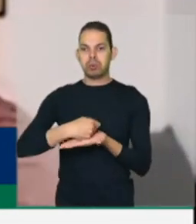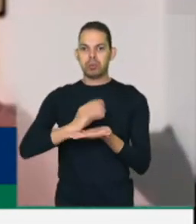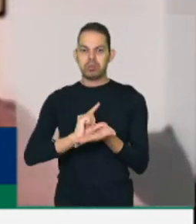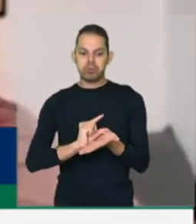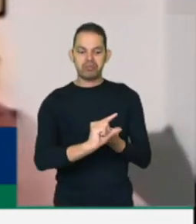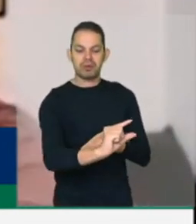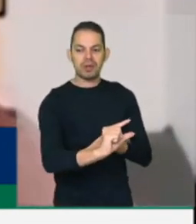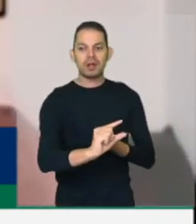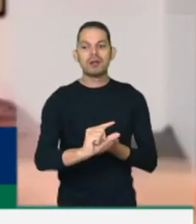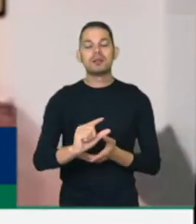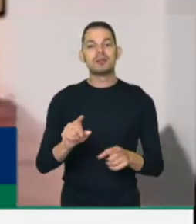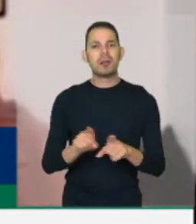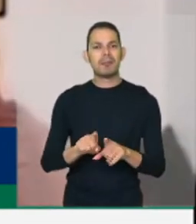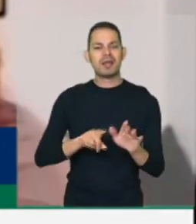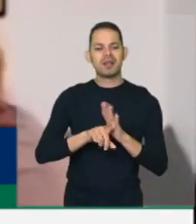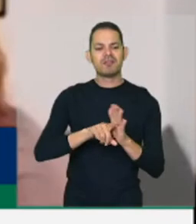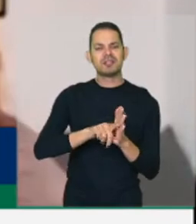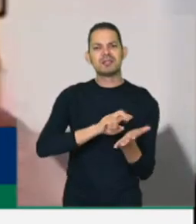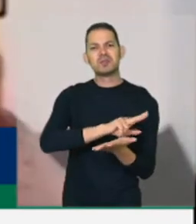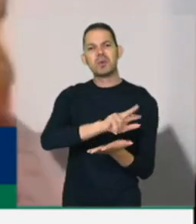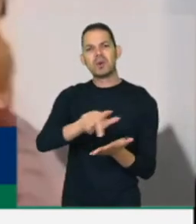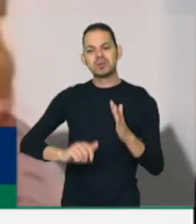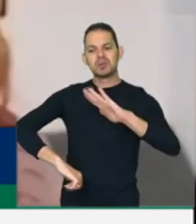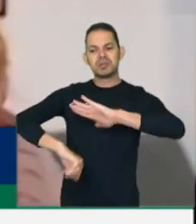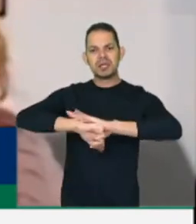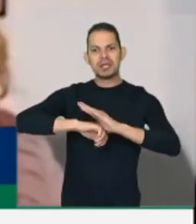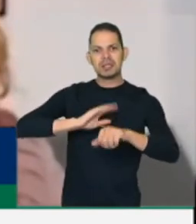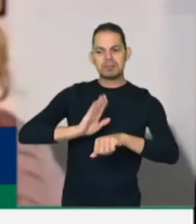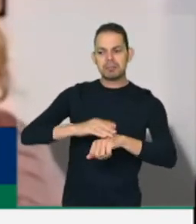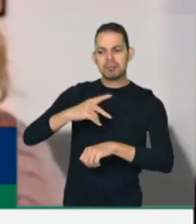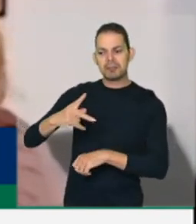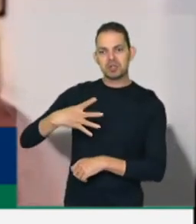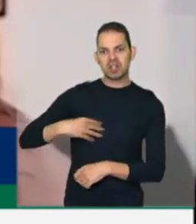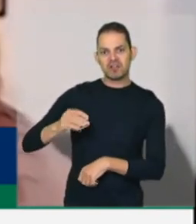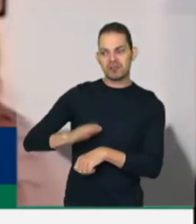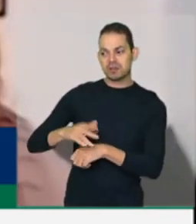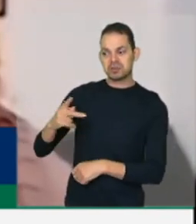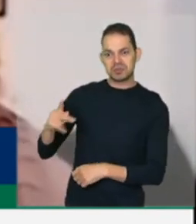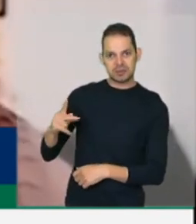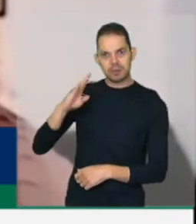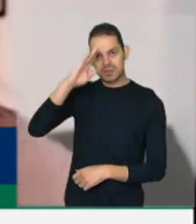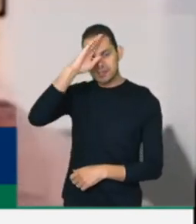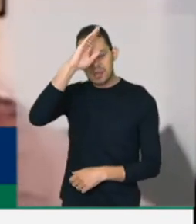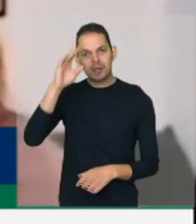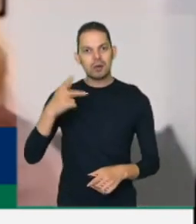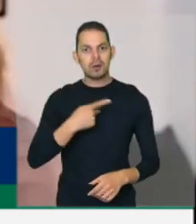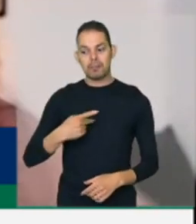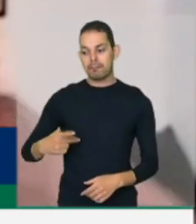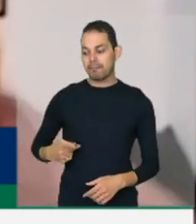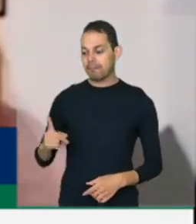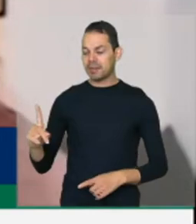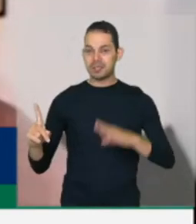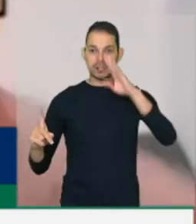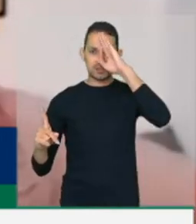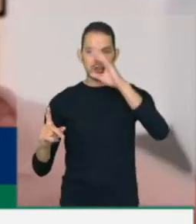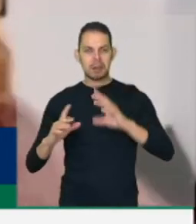INVESTIGAÇÕES QUE ESTÃO EM CURSO DOS CRIMES DOS SEUS FILHOS NOS QUAIS SÃO ACUSADOS. ESTE PRESIDENTE BRIGA E AFRONTA OS